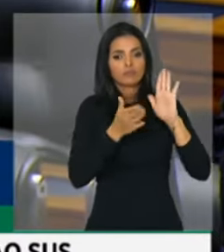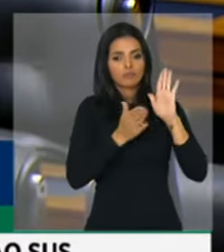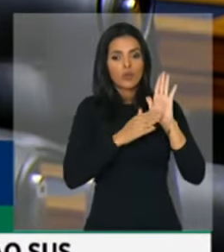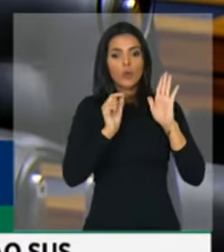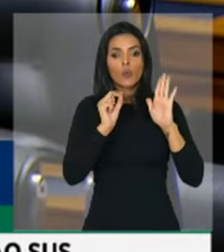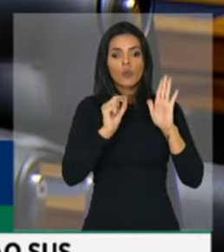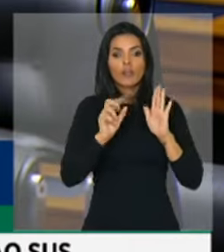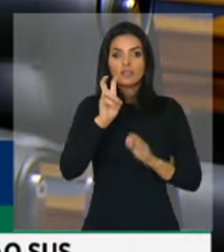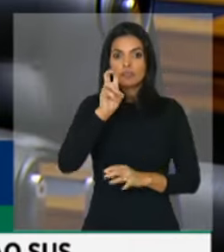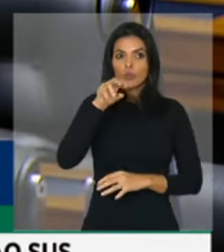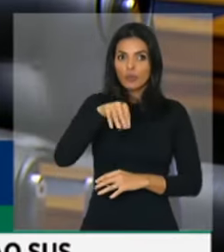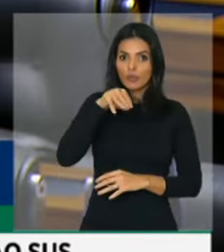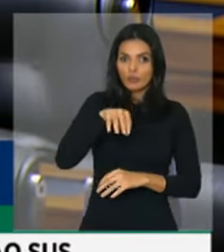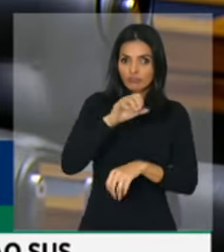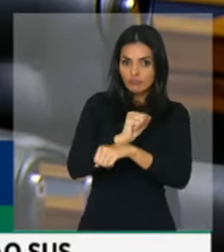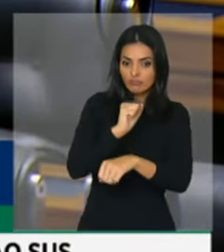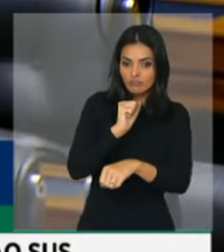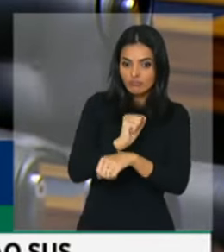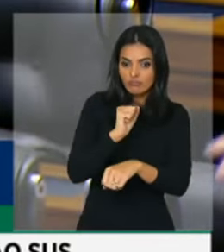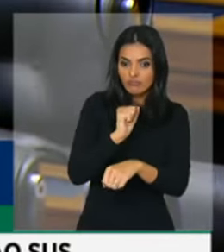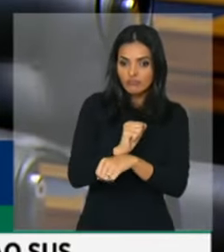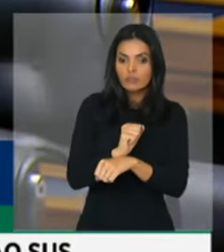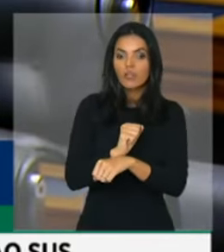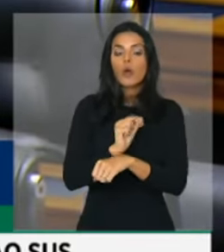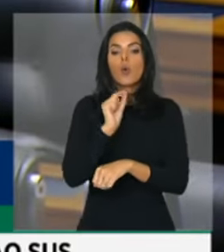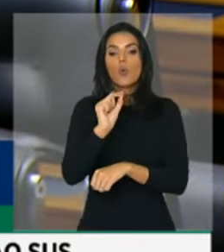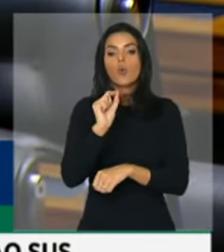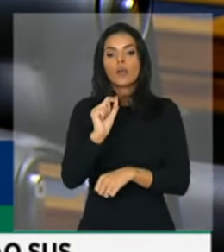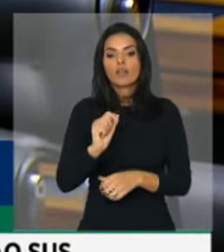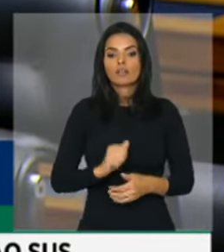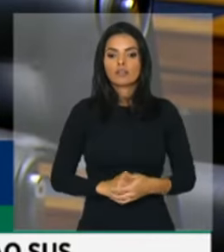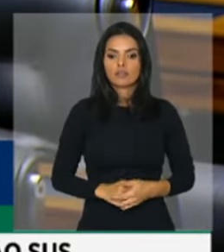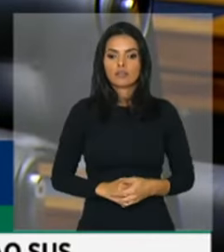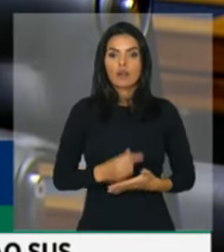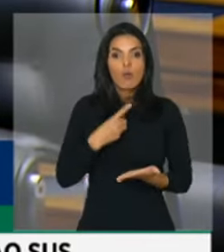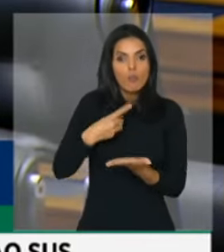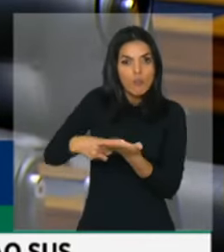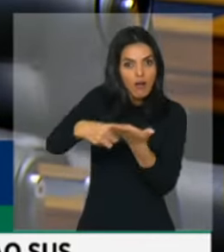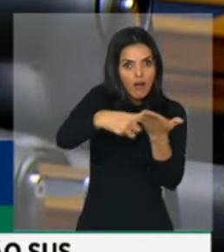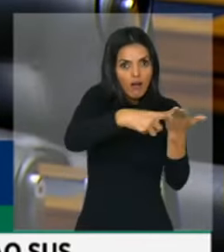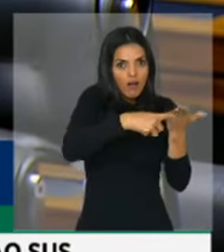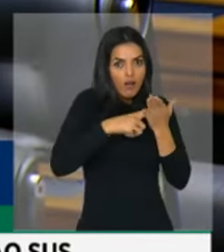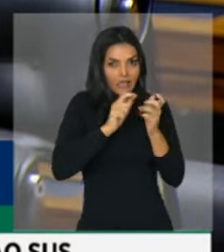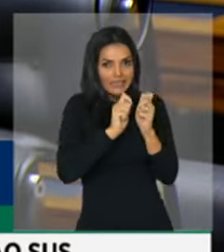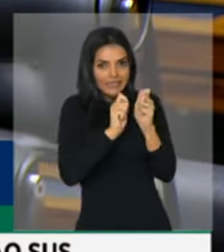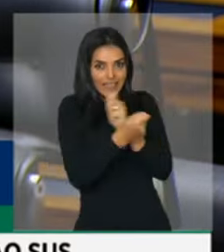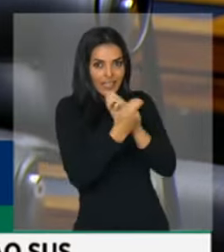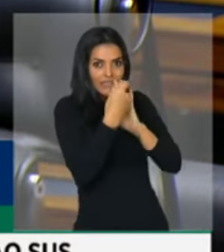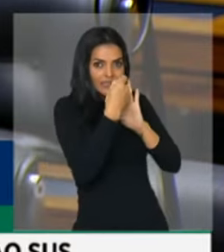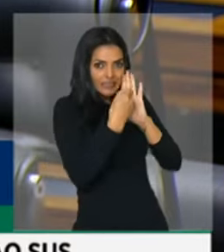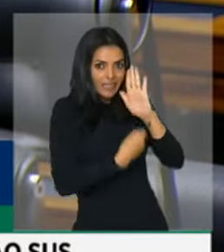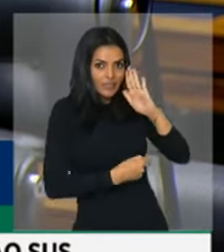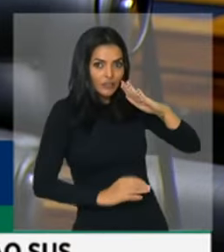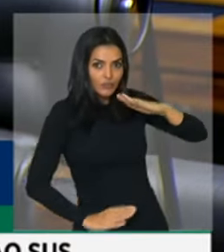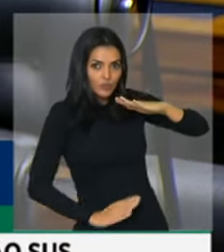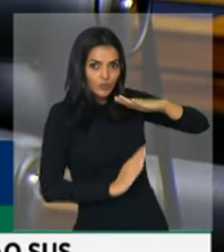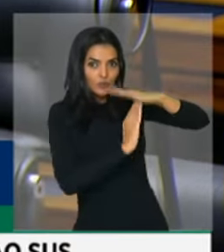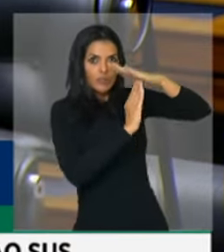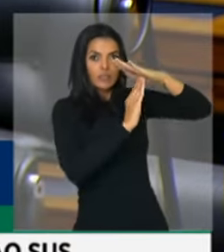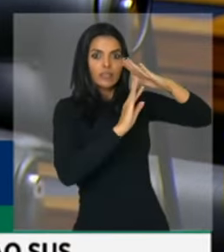MINUTOS, FAZER UMA ADEQUAÇÃO NESSE TEXTO NO LIMITE DO TETO DE VALOR DOS... DOS LEITOS E